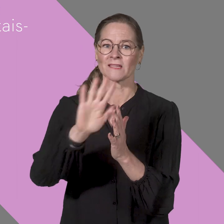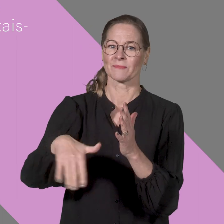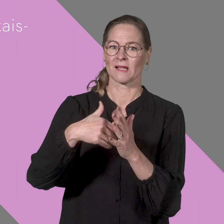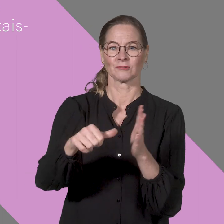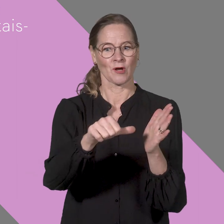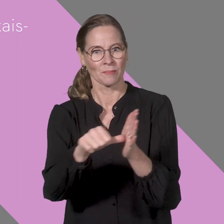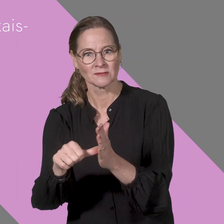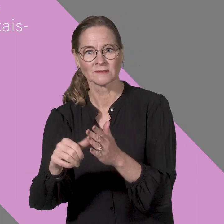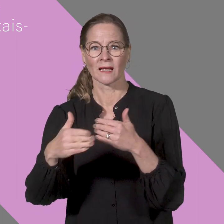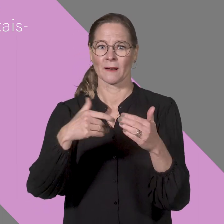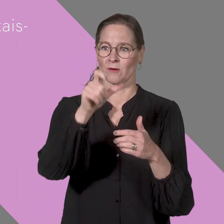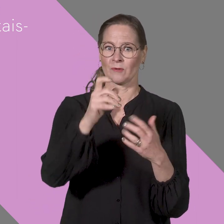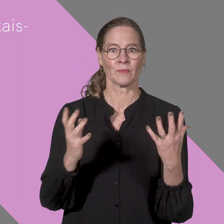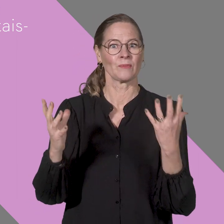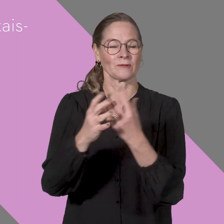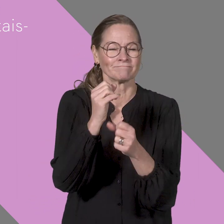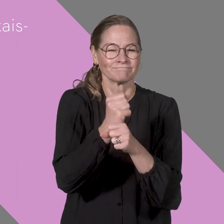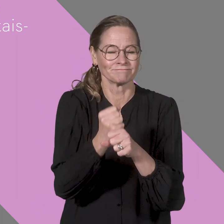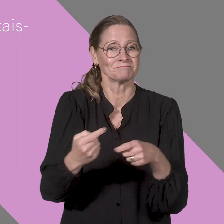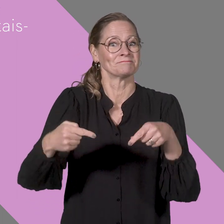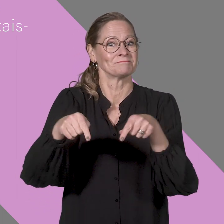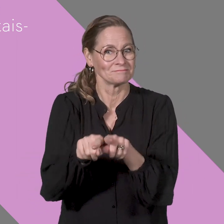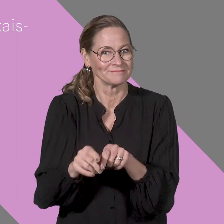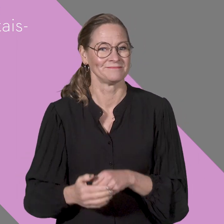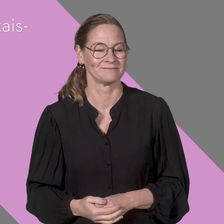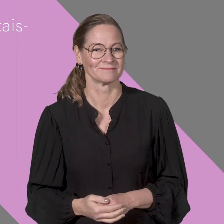viittomakielisten oppilaiden ja henkilökunnan kanssa.